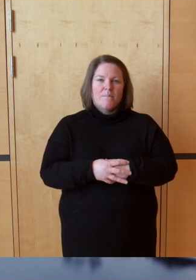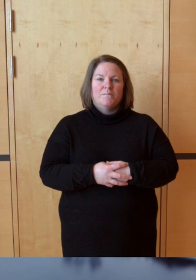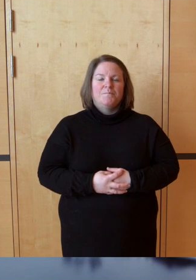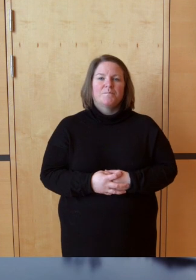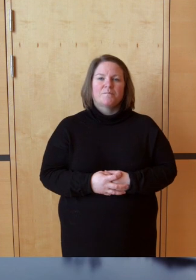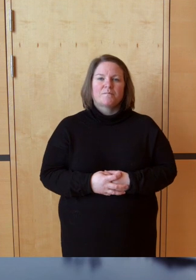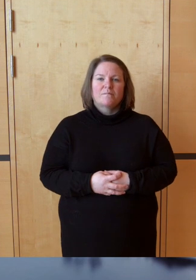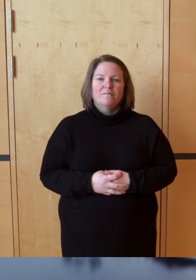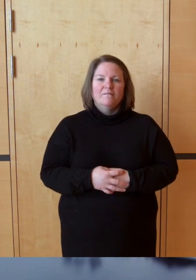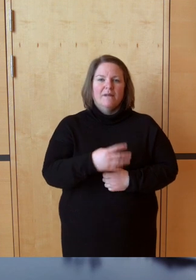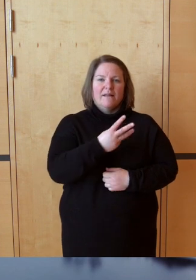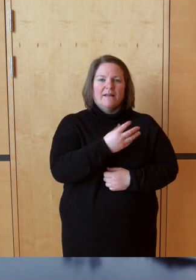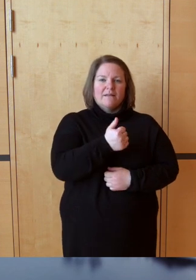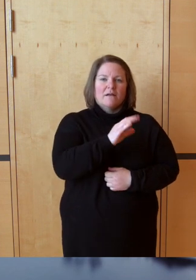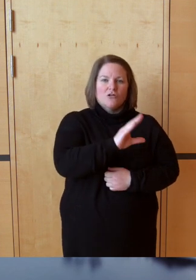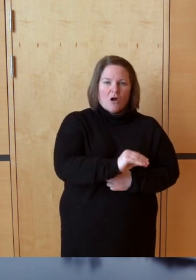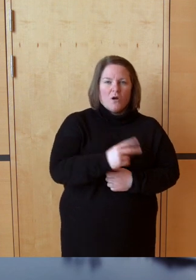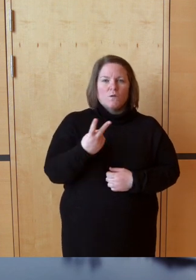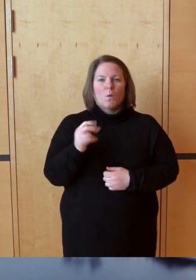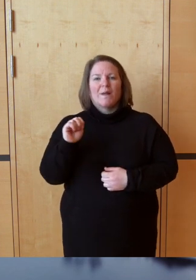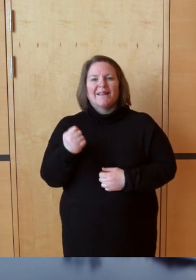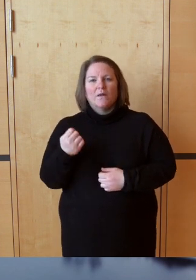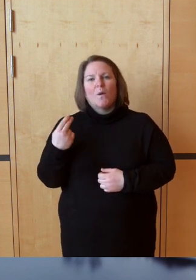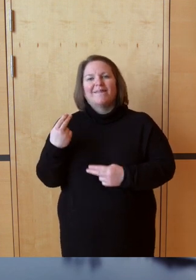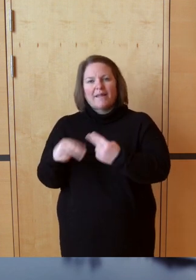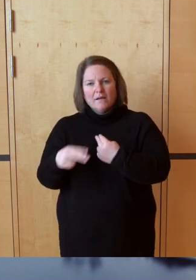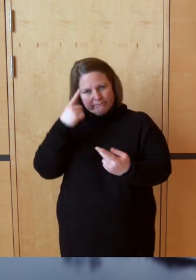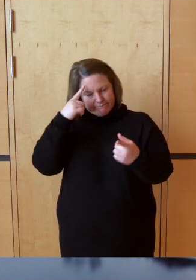Ge mig ett siffra 36 Ja och 29 Nej har vi full kommunstyrelsens förslag